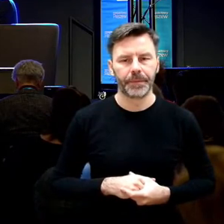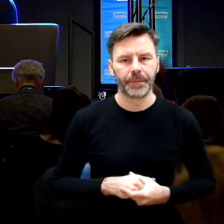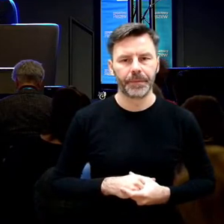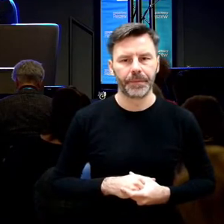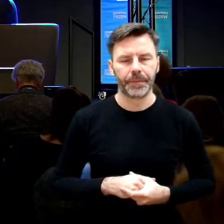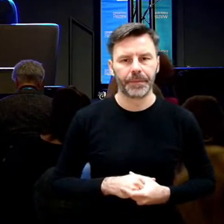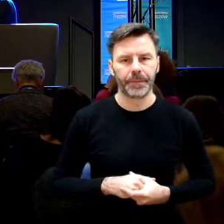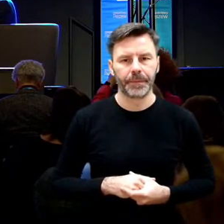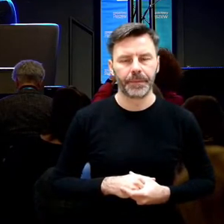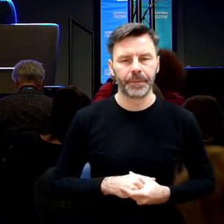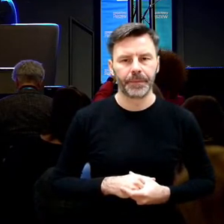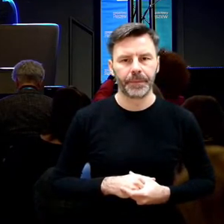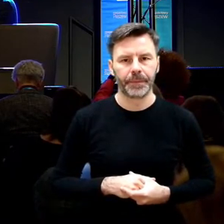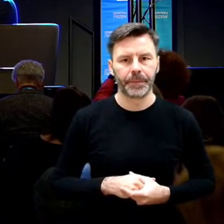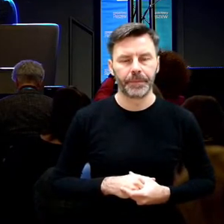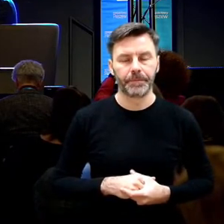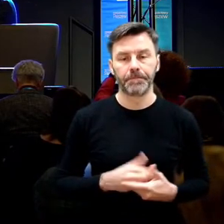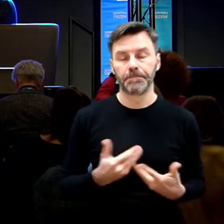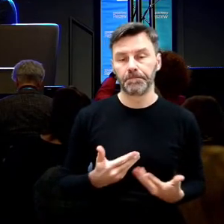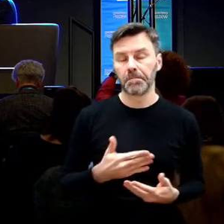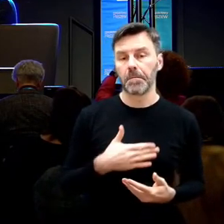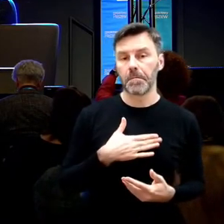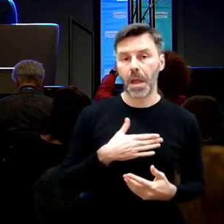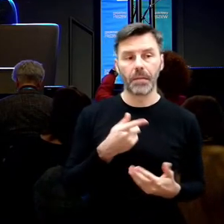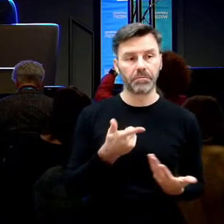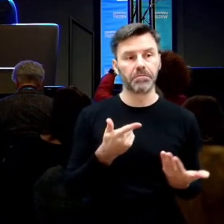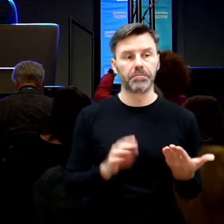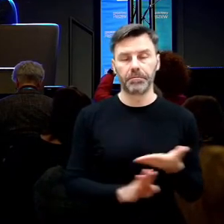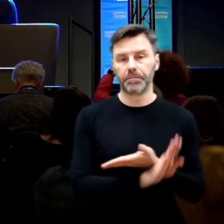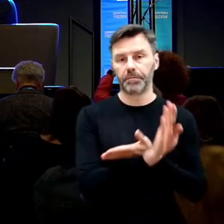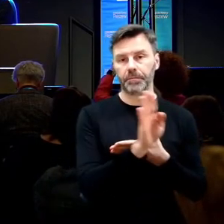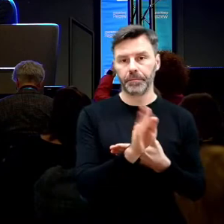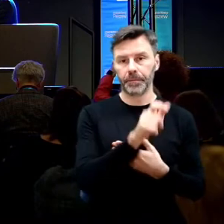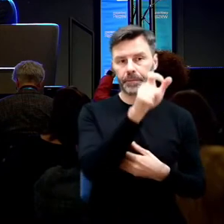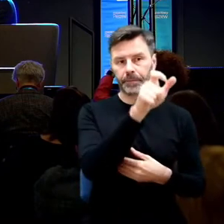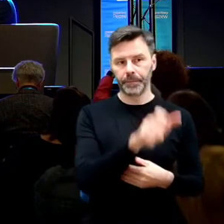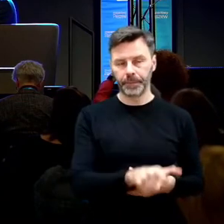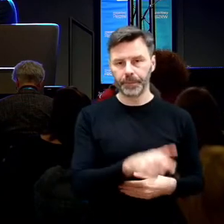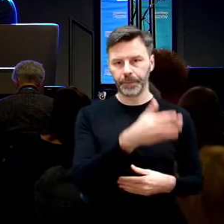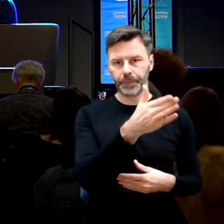Mamy też przedstawiciela, tutaj burmistrza Karolina.